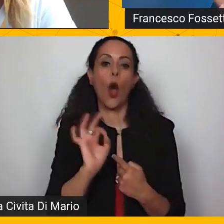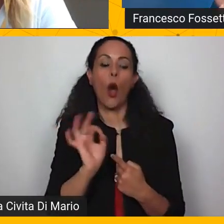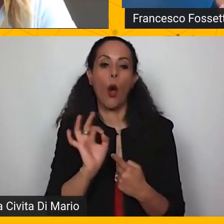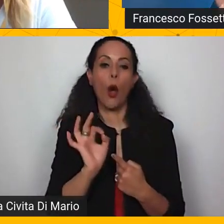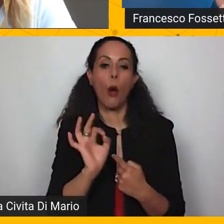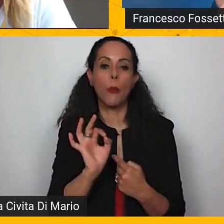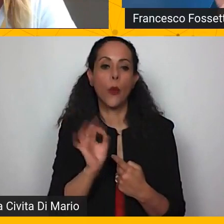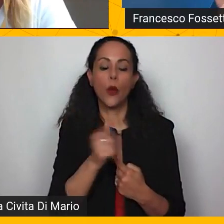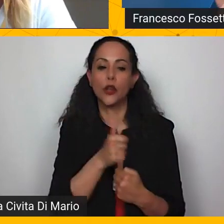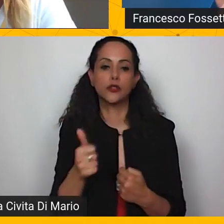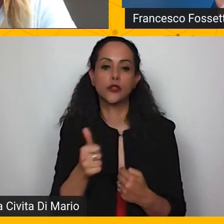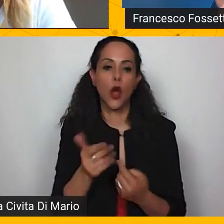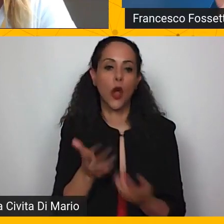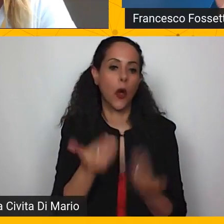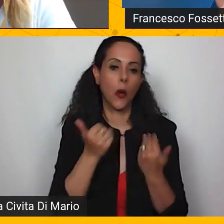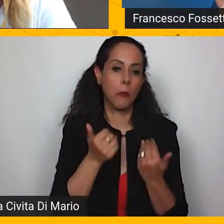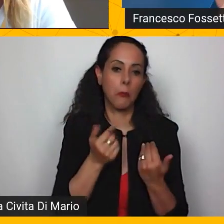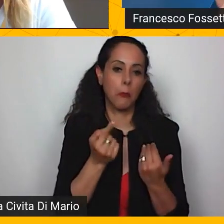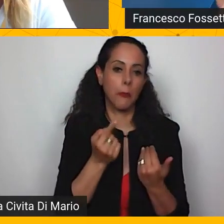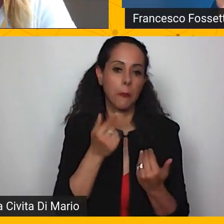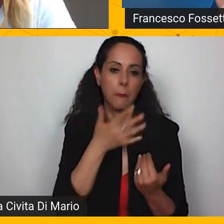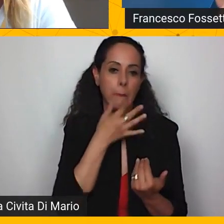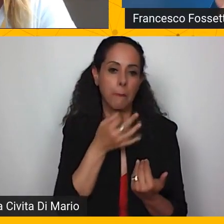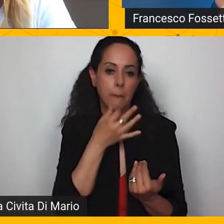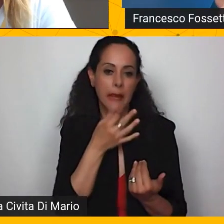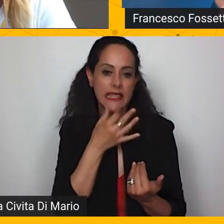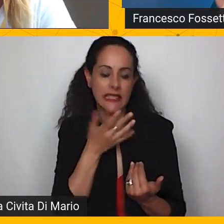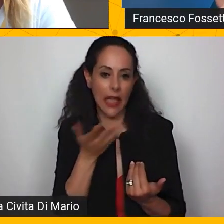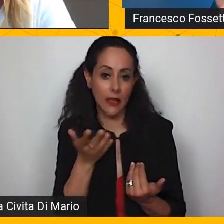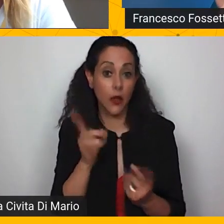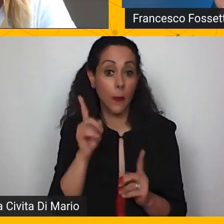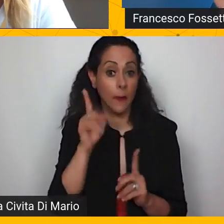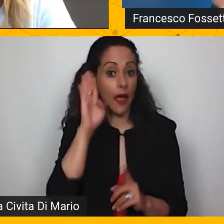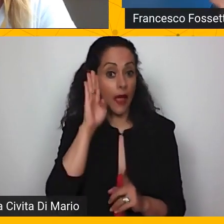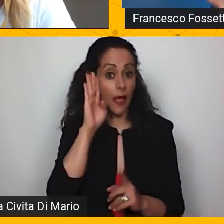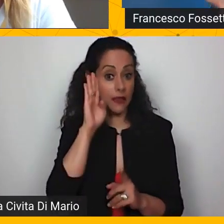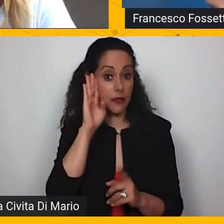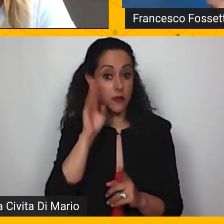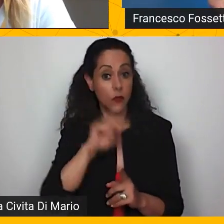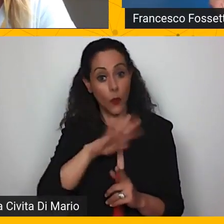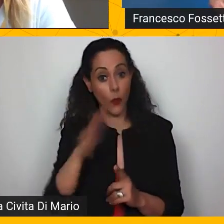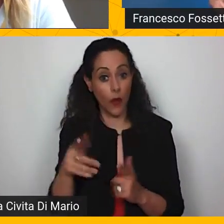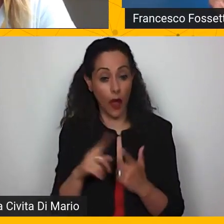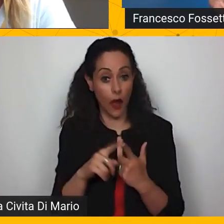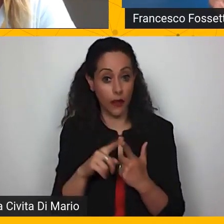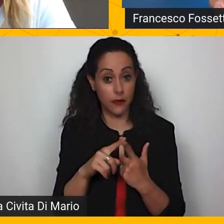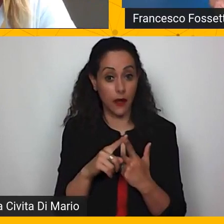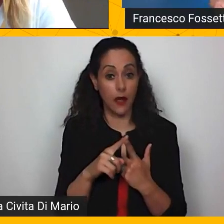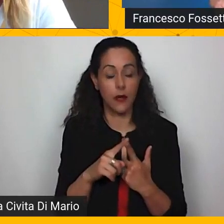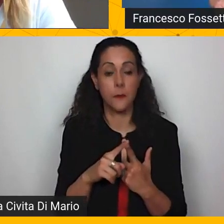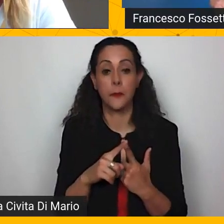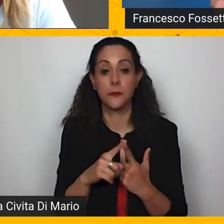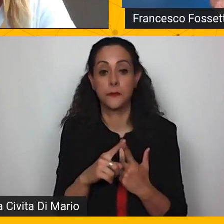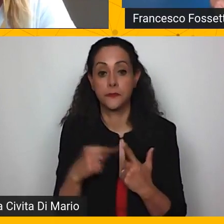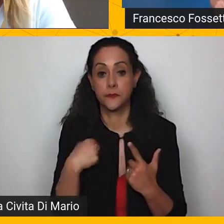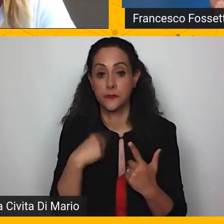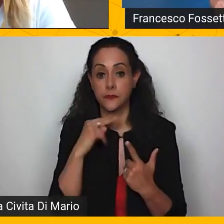magari è un elemento solo ed esclusivamente estetico facendo però attenzione anche un'altra